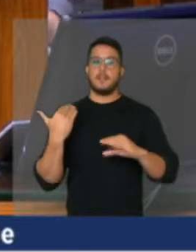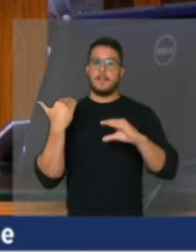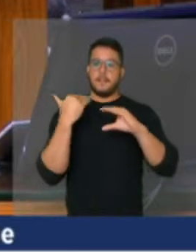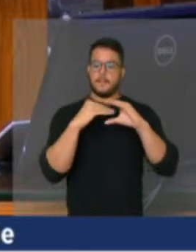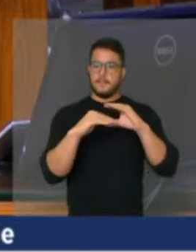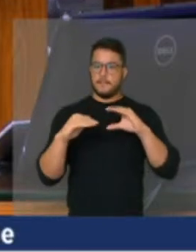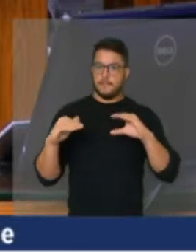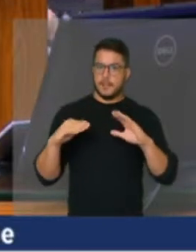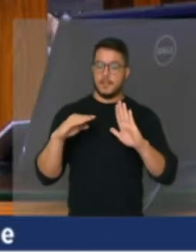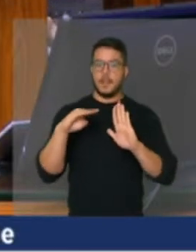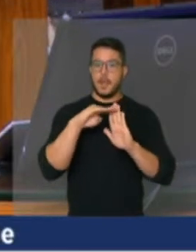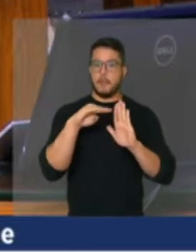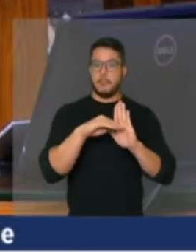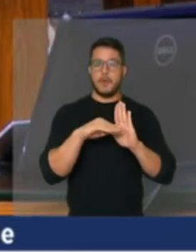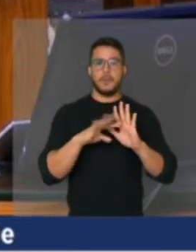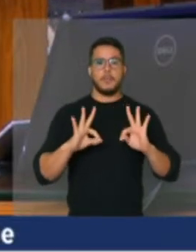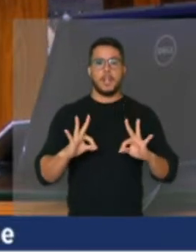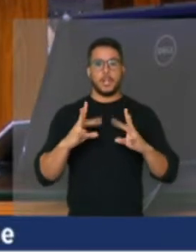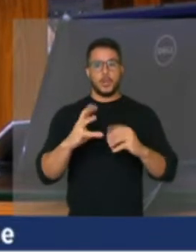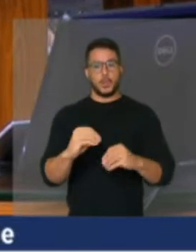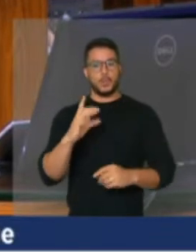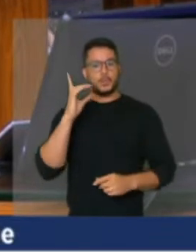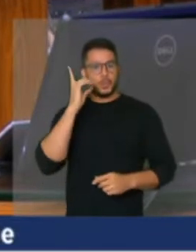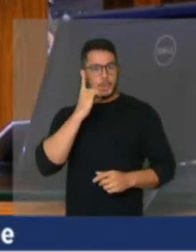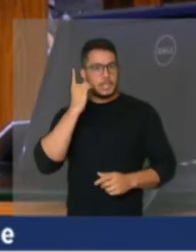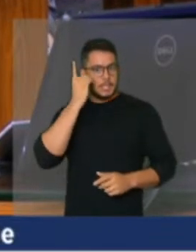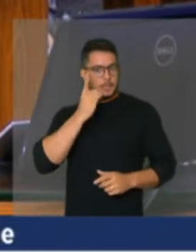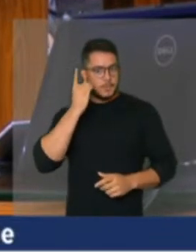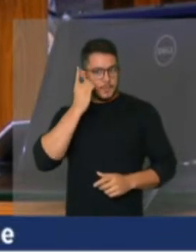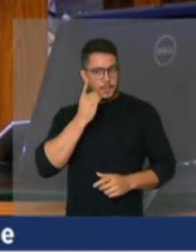PODE NÃO TER RECEBIDO... E DESDE O INÍCIO DA SESSÃO,